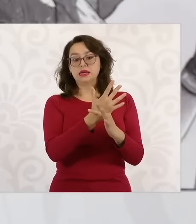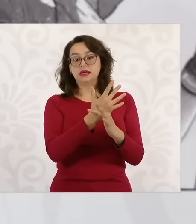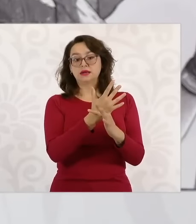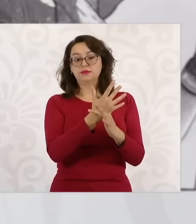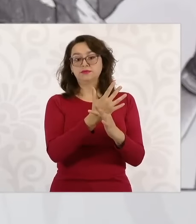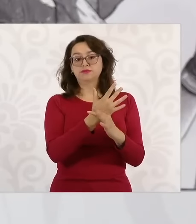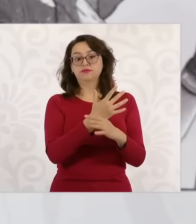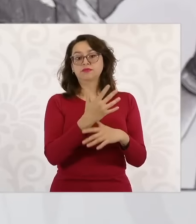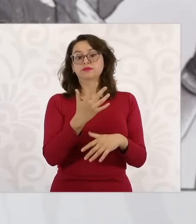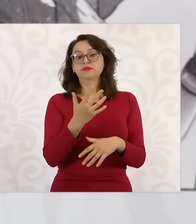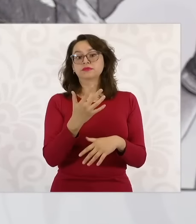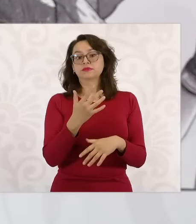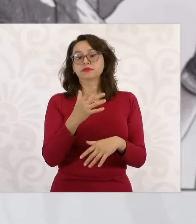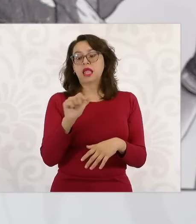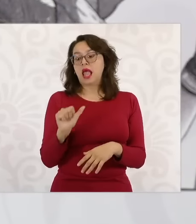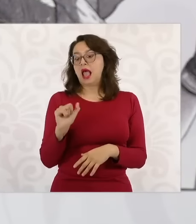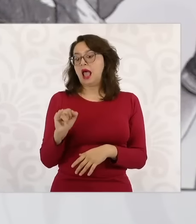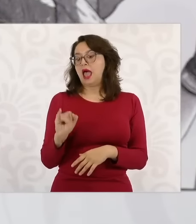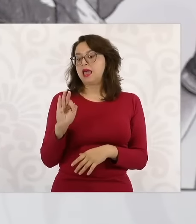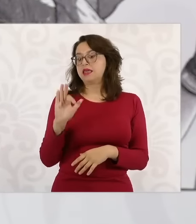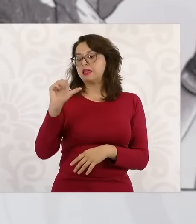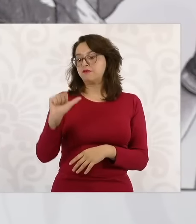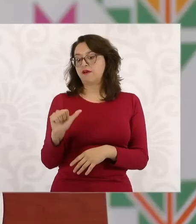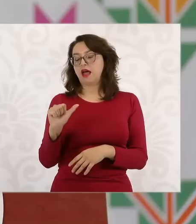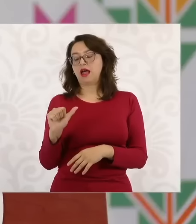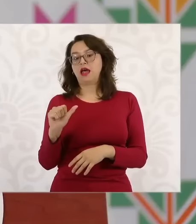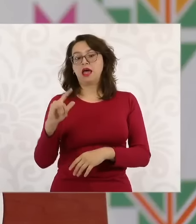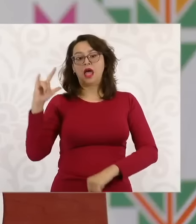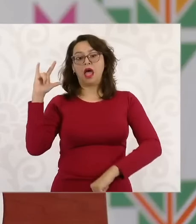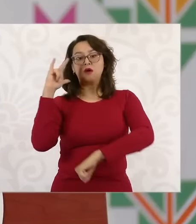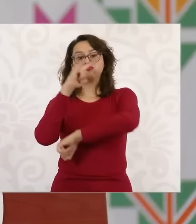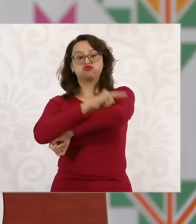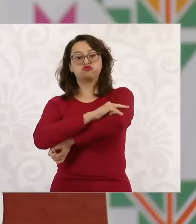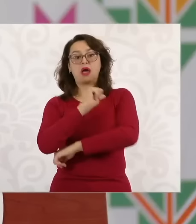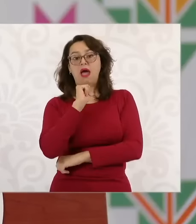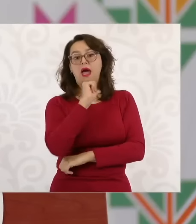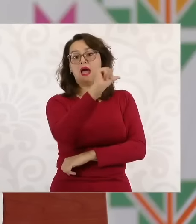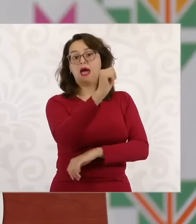del aeropuerto internacional Felipe Ángeles hacia los Estados Unidos y el argumento que